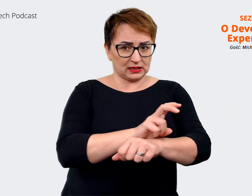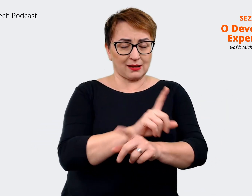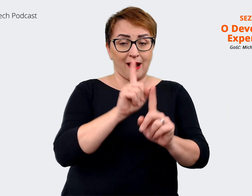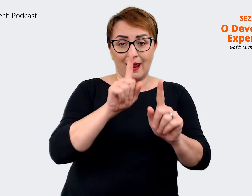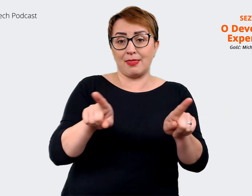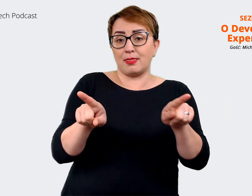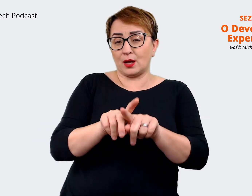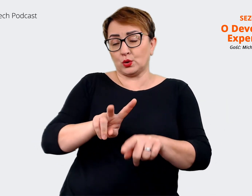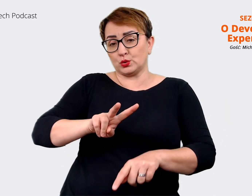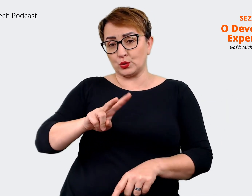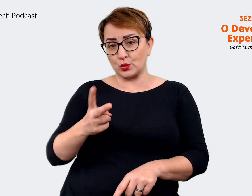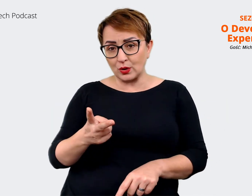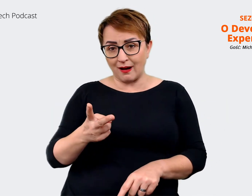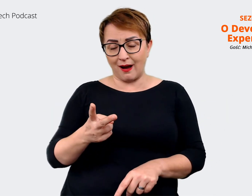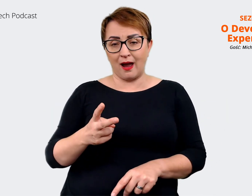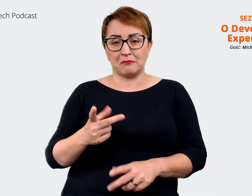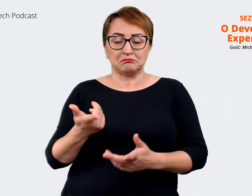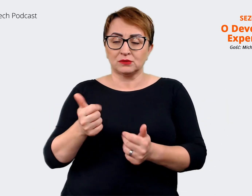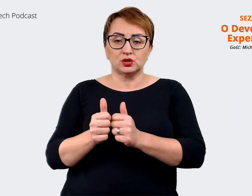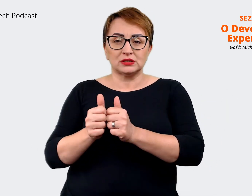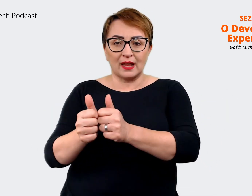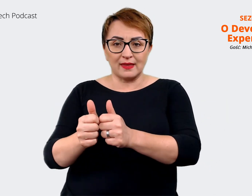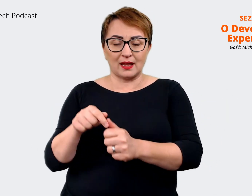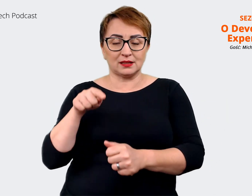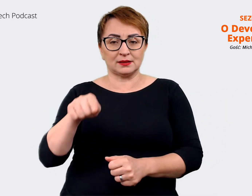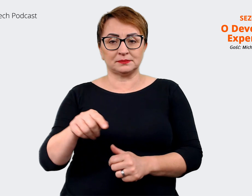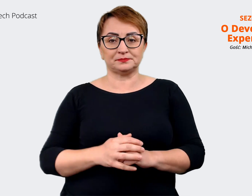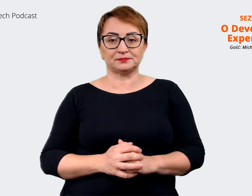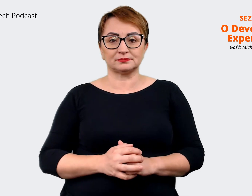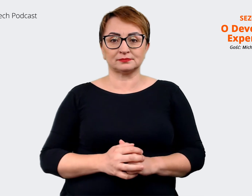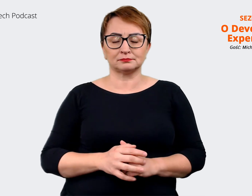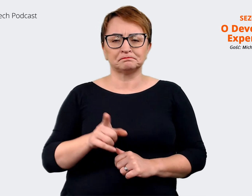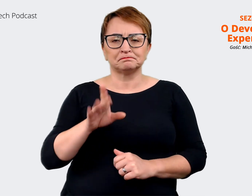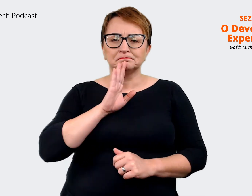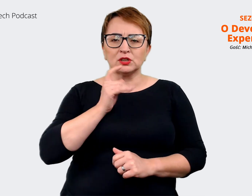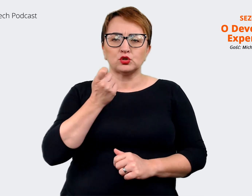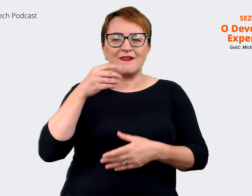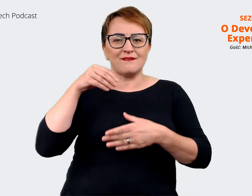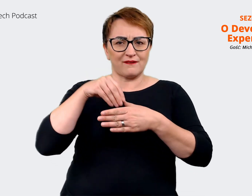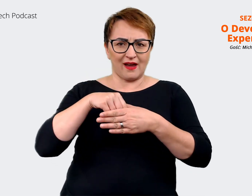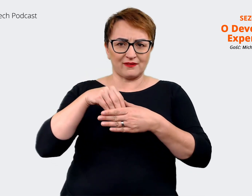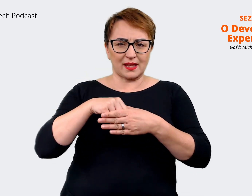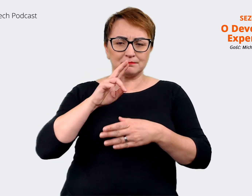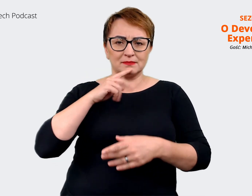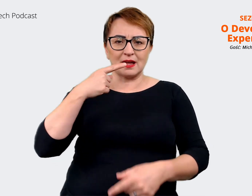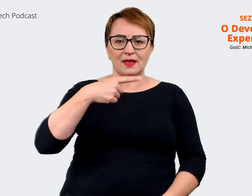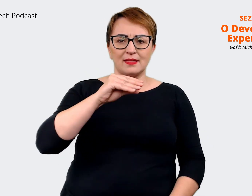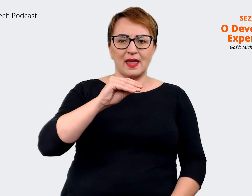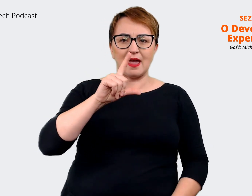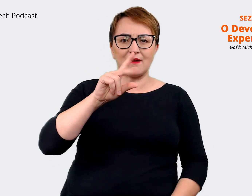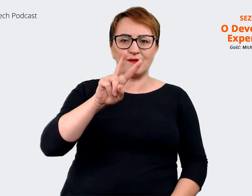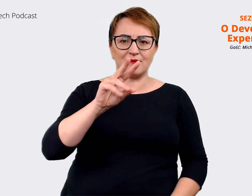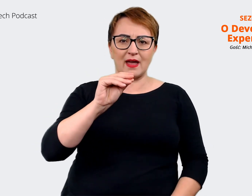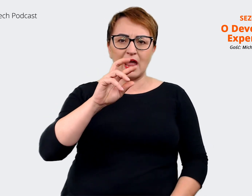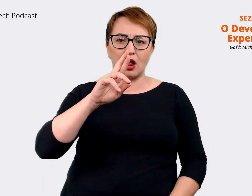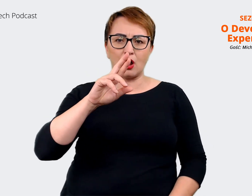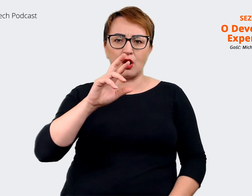ale też mam taką drugą... drugi człon tej roli i to jest taki trochę wewnętrzny developer advocate,